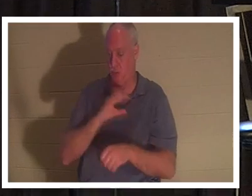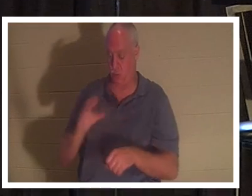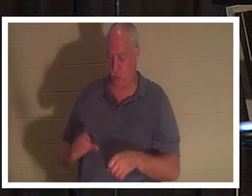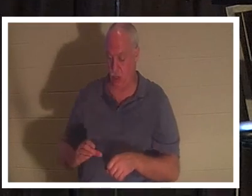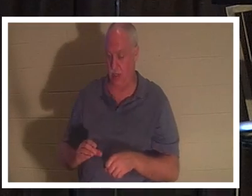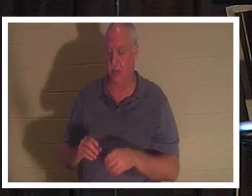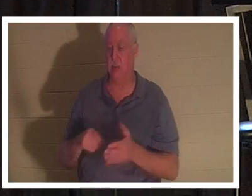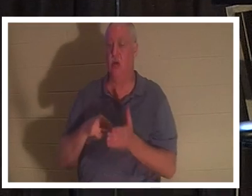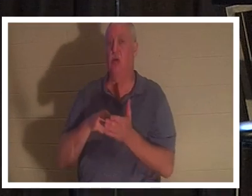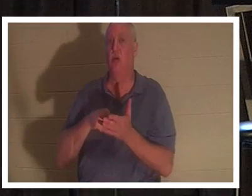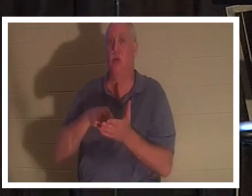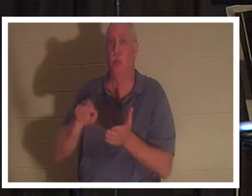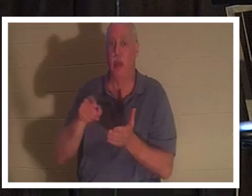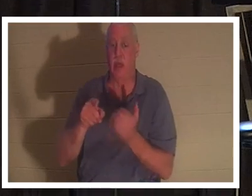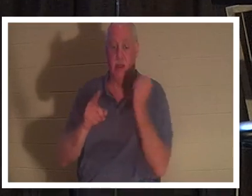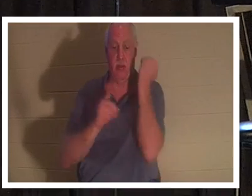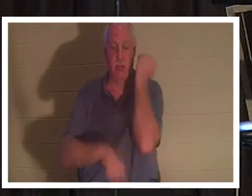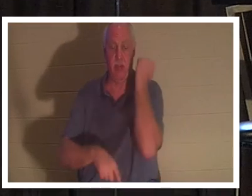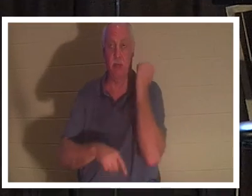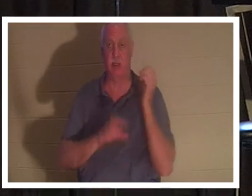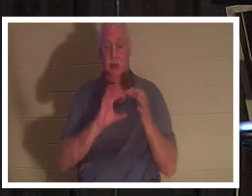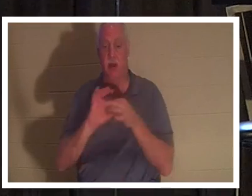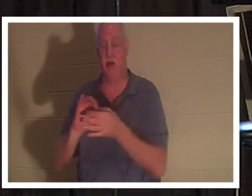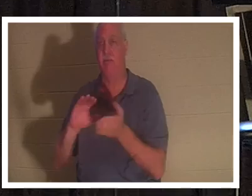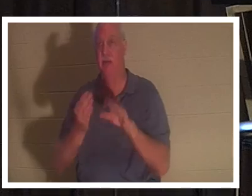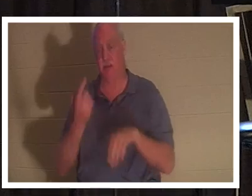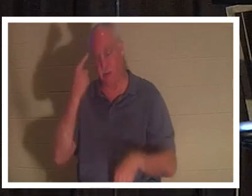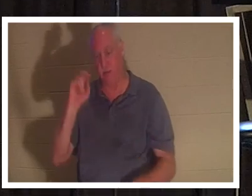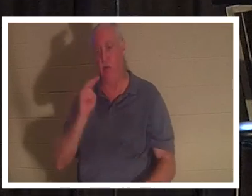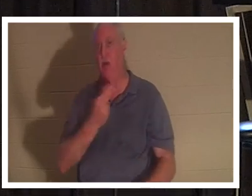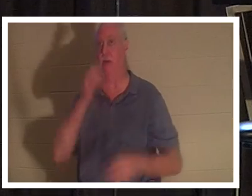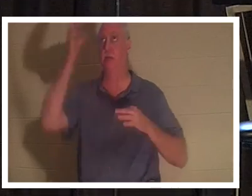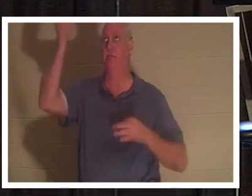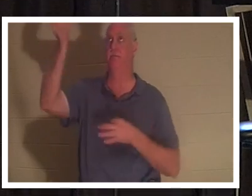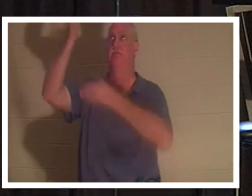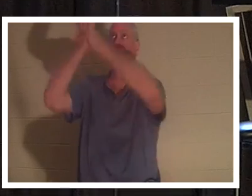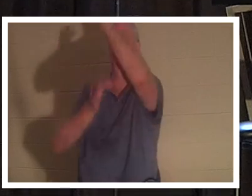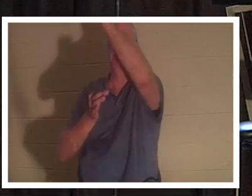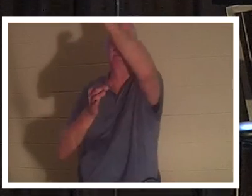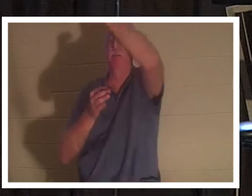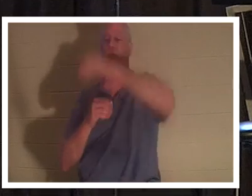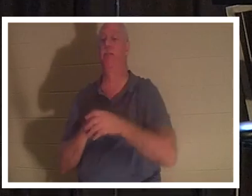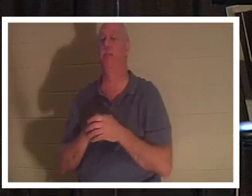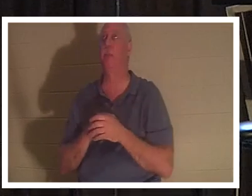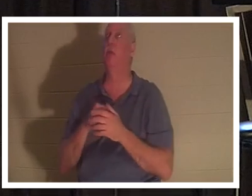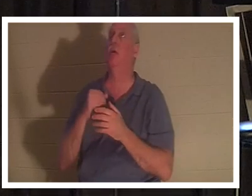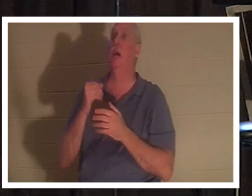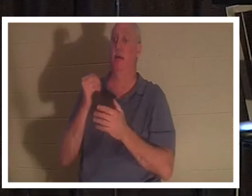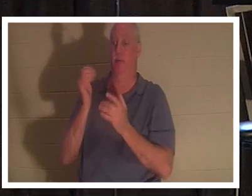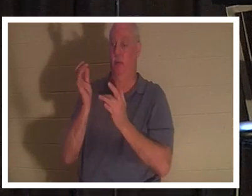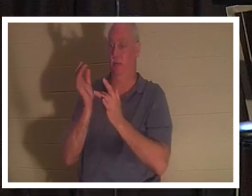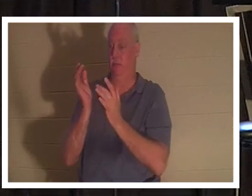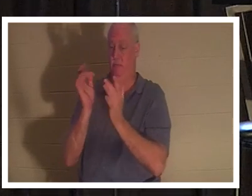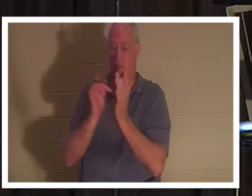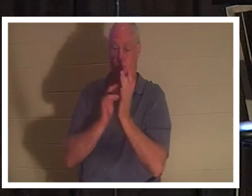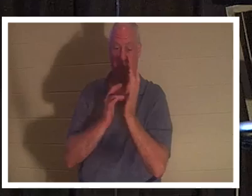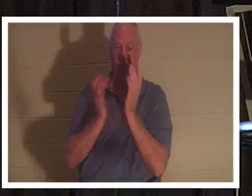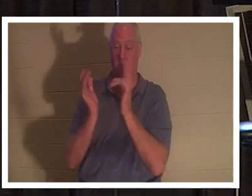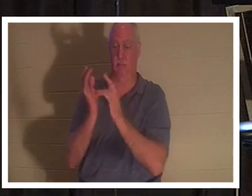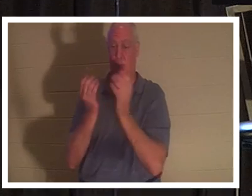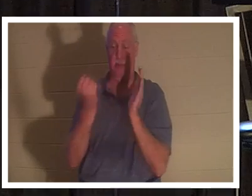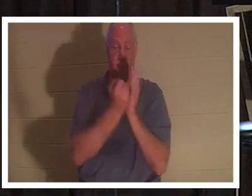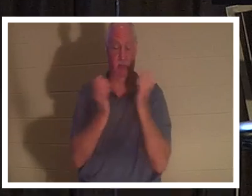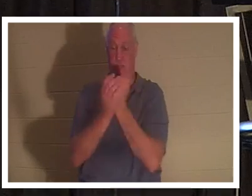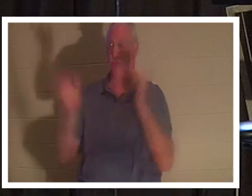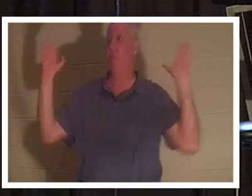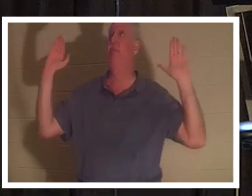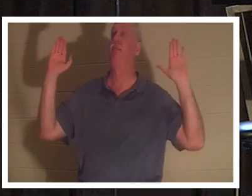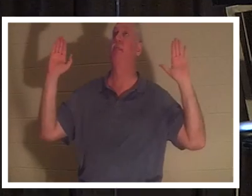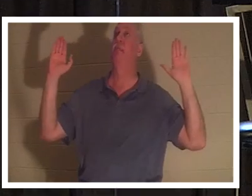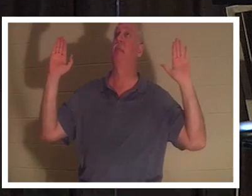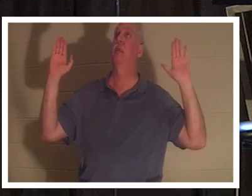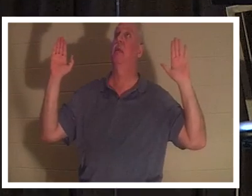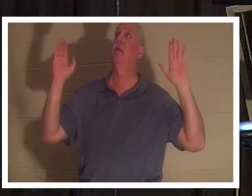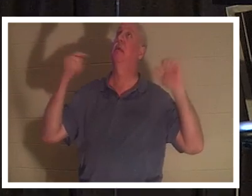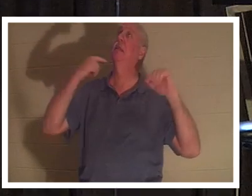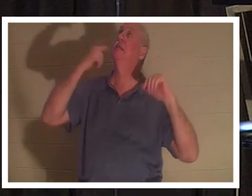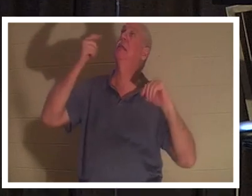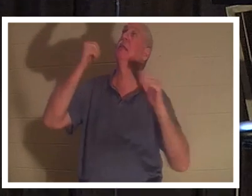peine de mort pour nous et en tant que nous. Quand Il a été pendu là sur la croix. Il a dit : « C'est fini ! Il l'a crié